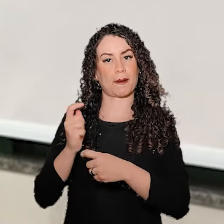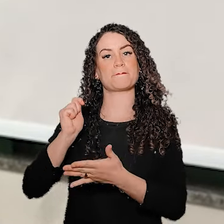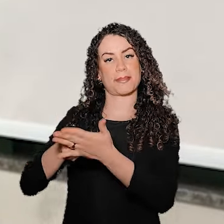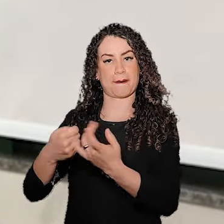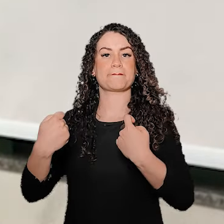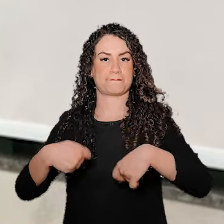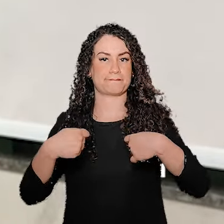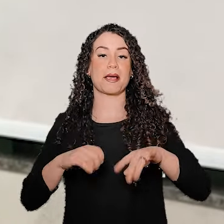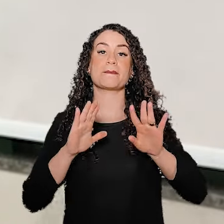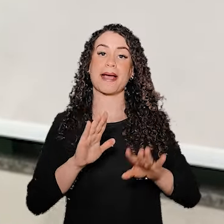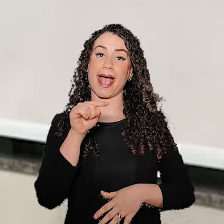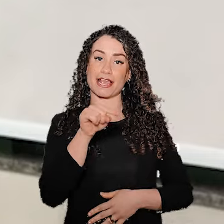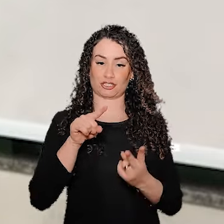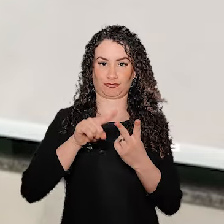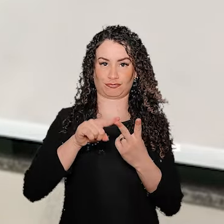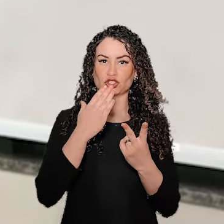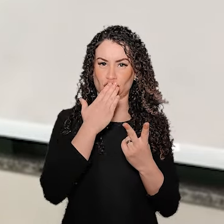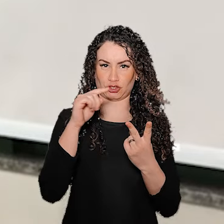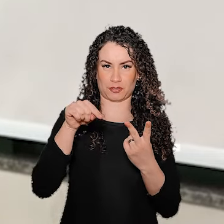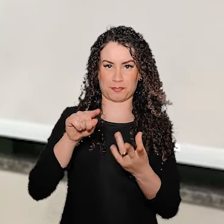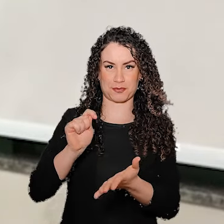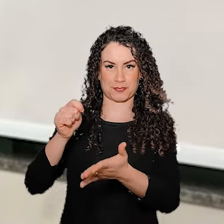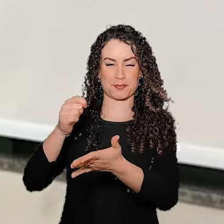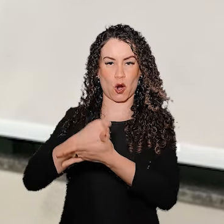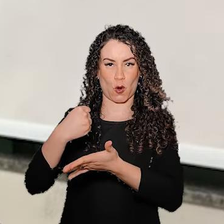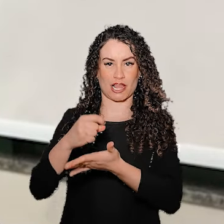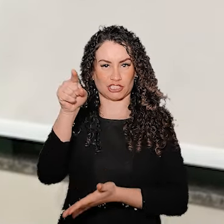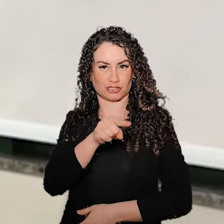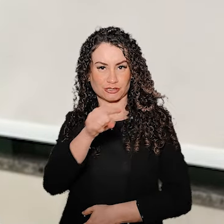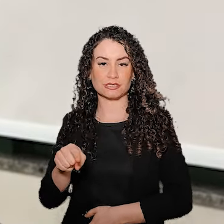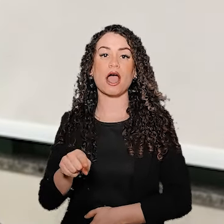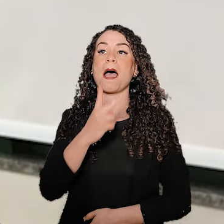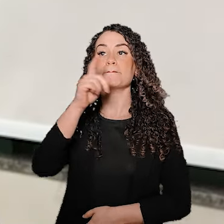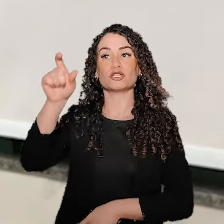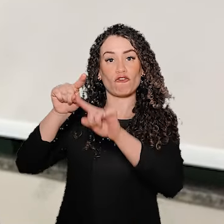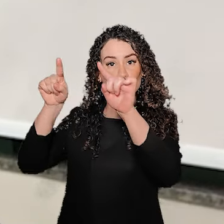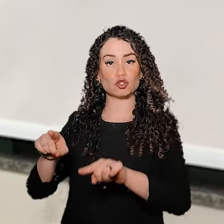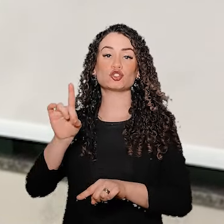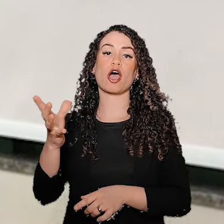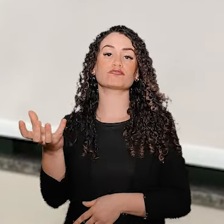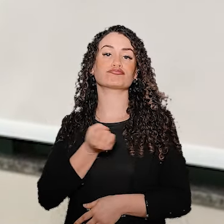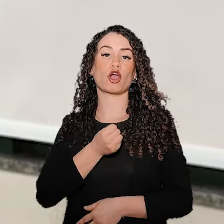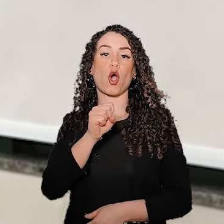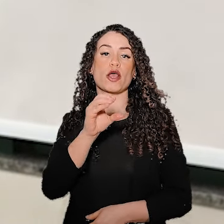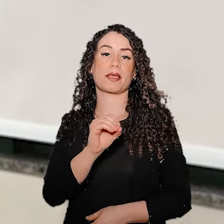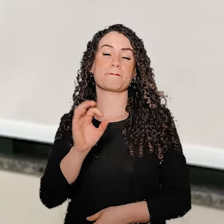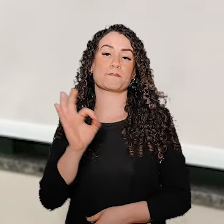Contudo, esta modalidade de extinção contratual autoriza o empregado a sacar apenas 80% do saldo do FGTS,